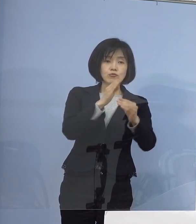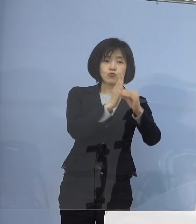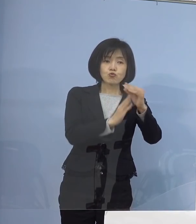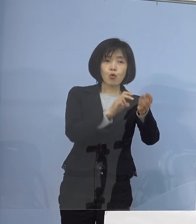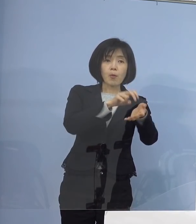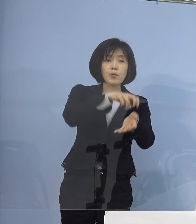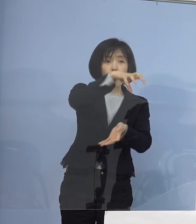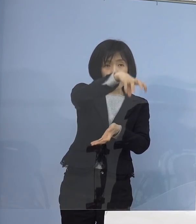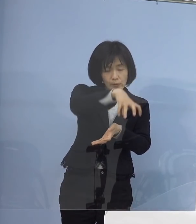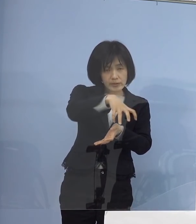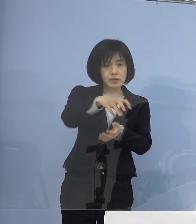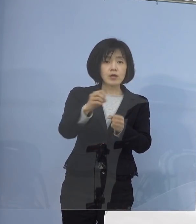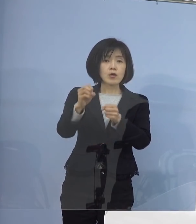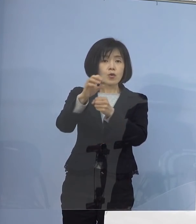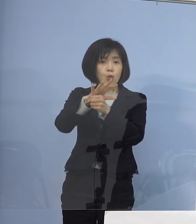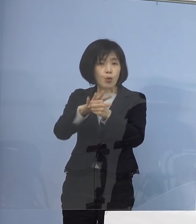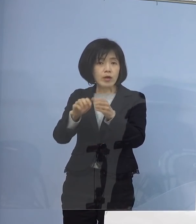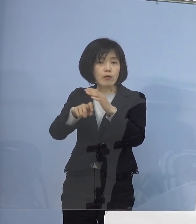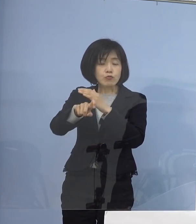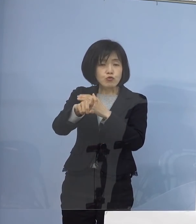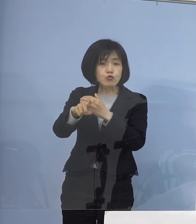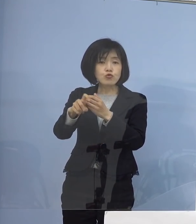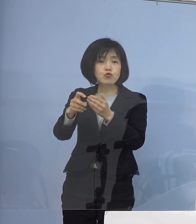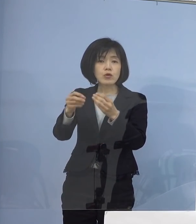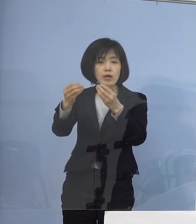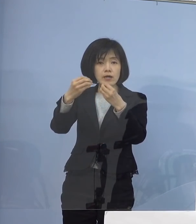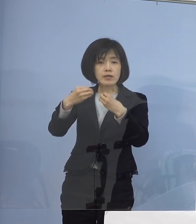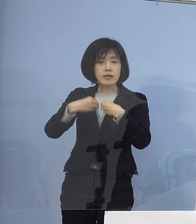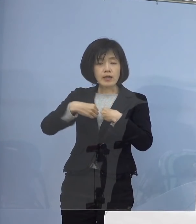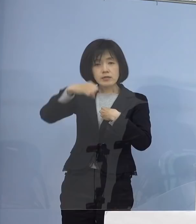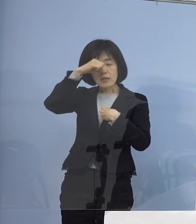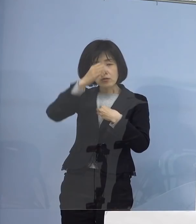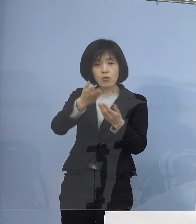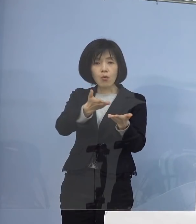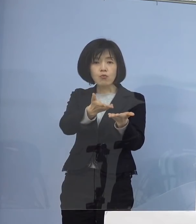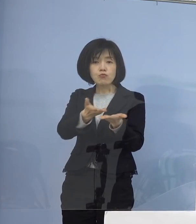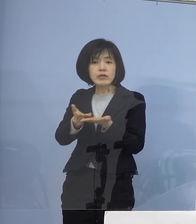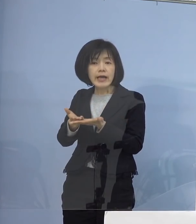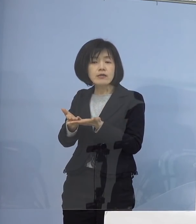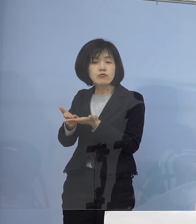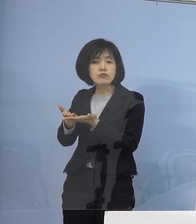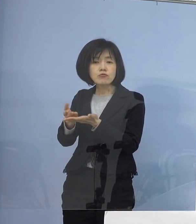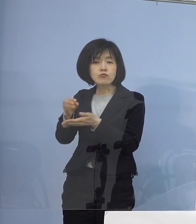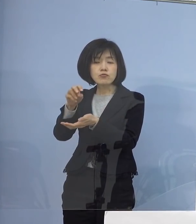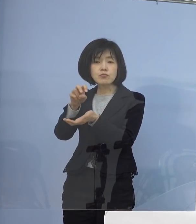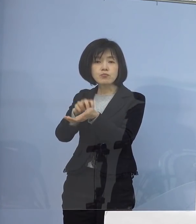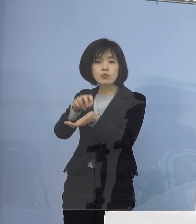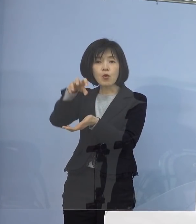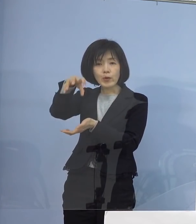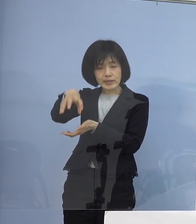（新型）コロナウイルス感染症の 患者さんを受け入れていただいている医療機関